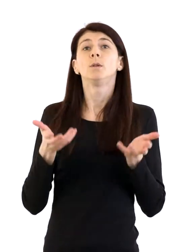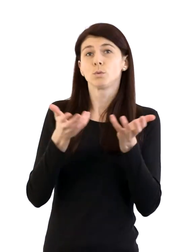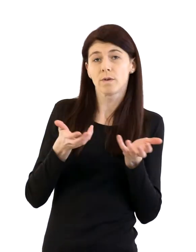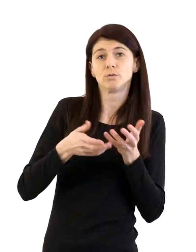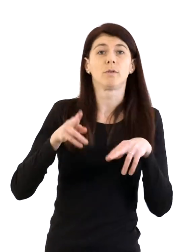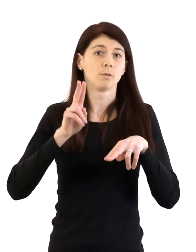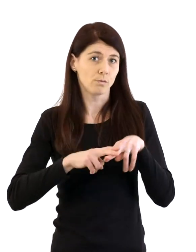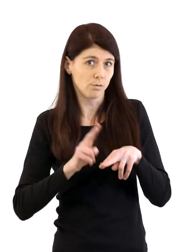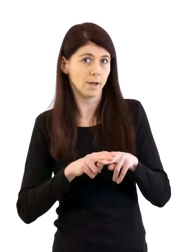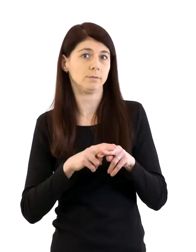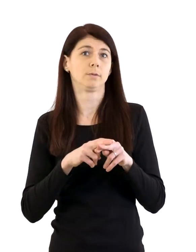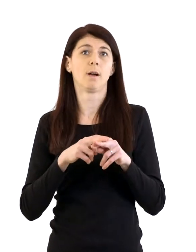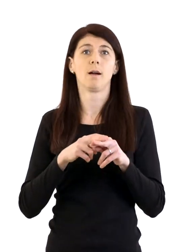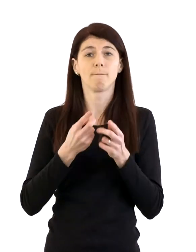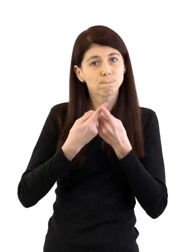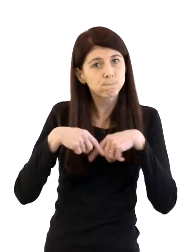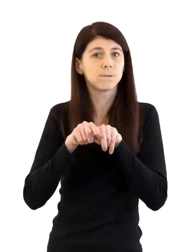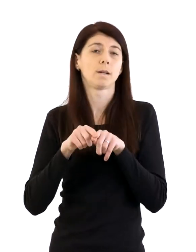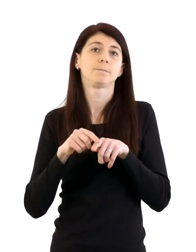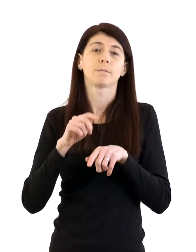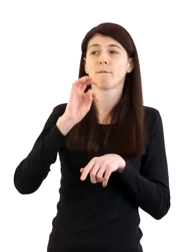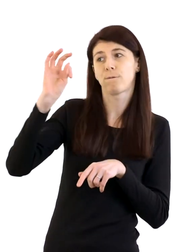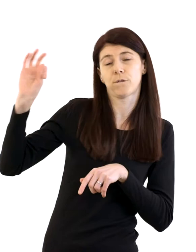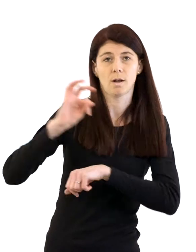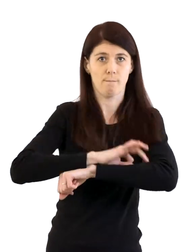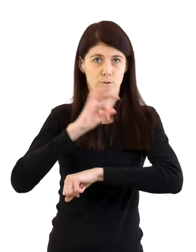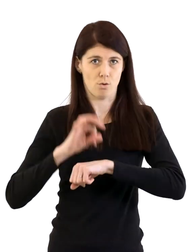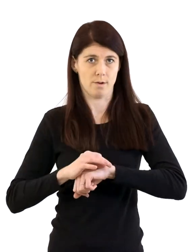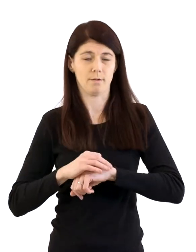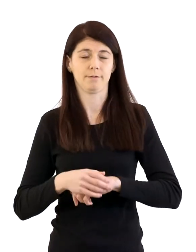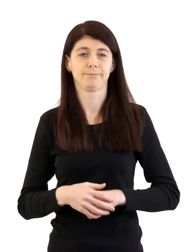(stowarzyszeniom, fundacjom) na realizację ich projektów w formie zadań publicznych.